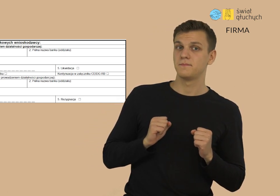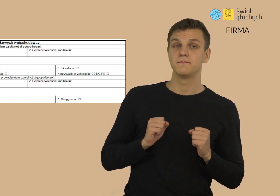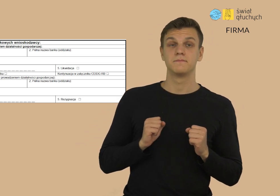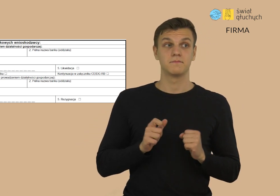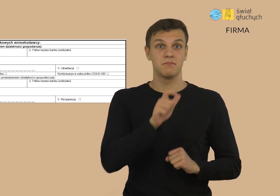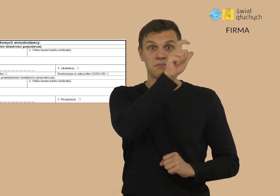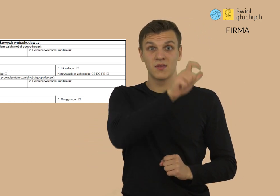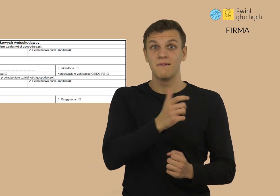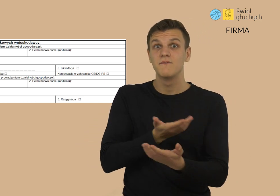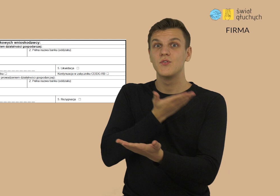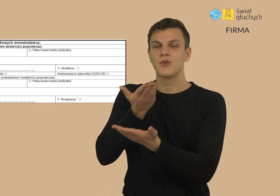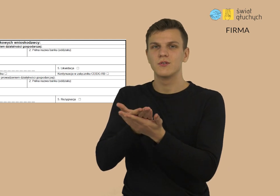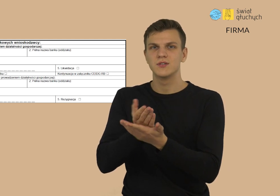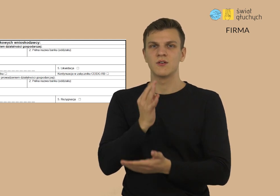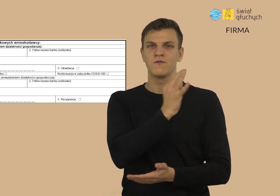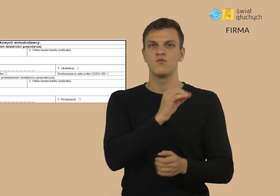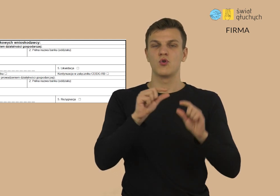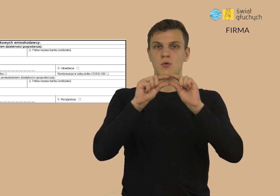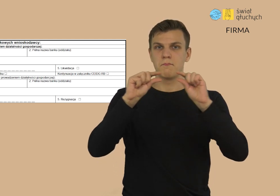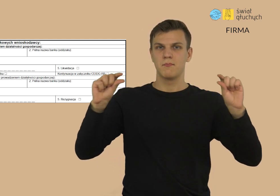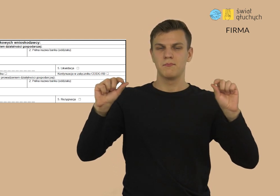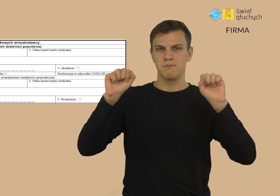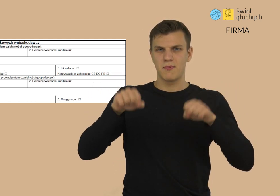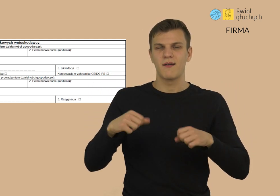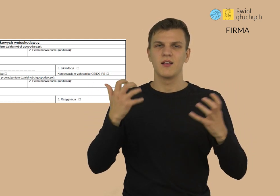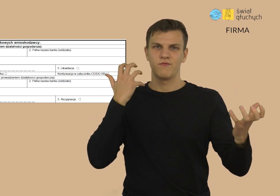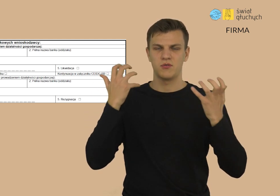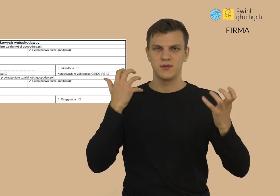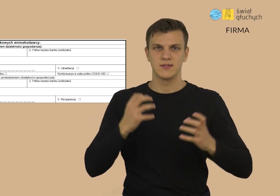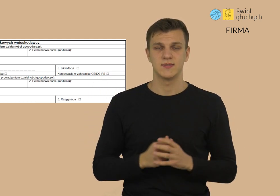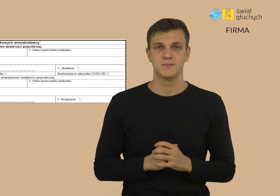28. Dane identyfikacyjne rachunków bankowych wnioskodawcy.